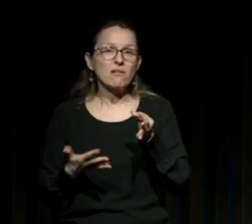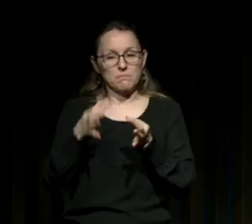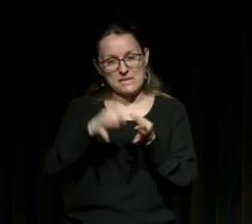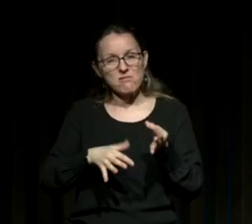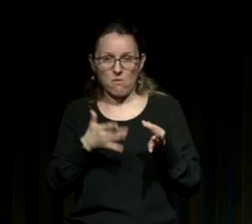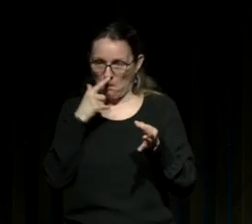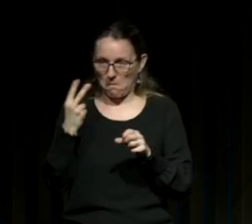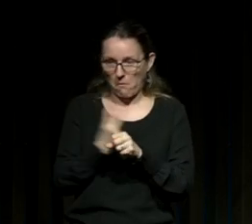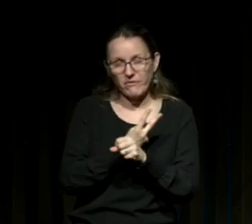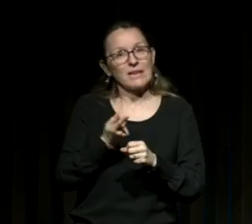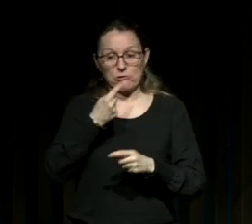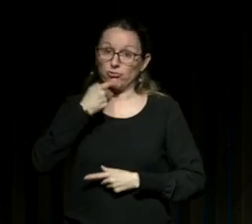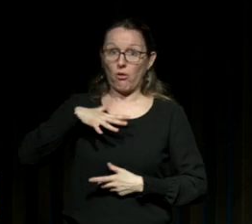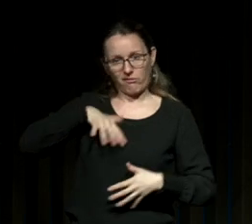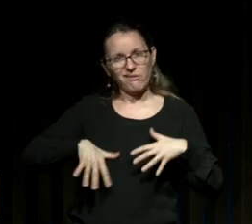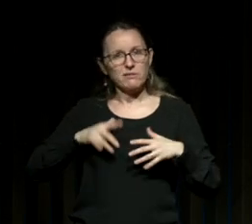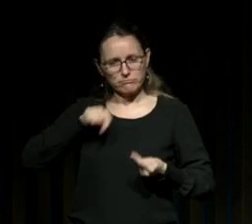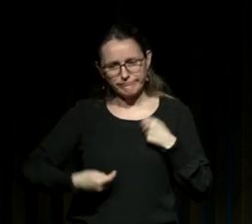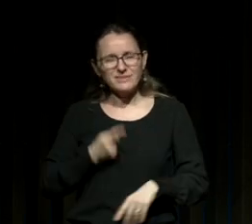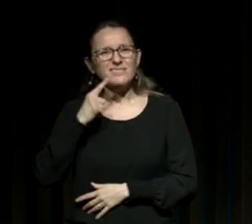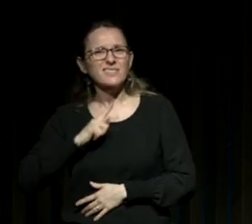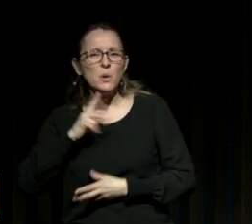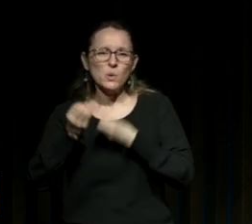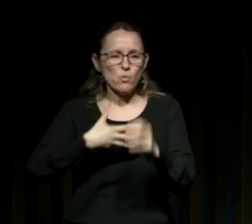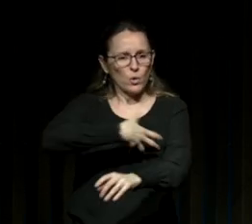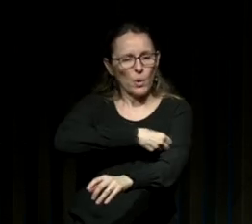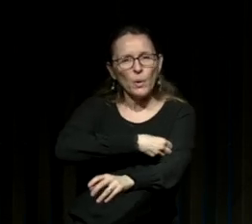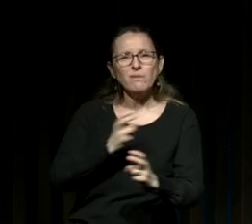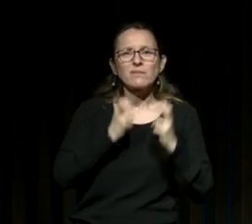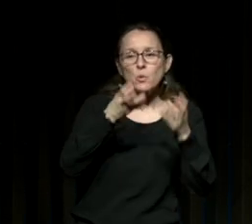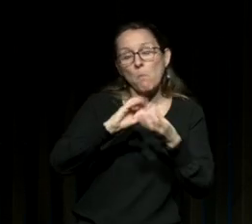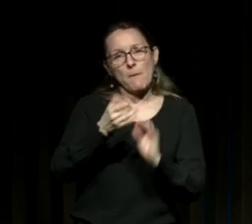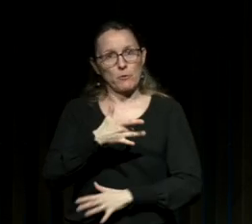les complications cardiovasculaires l'hypertension artérielle pierre des complications qu'on connaît